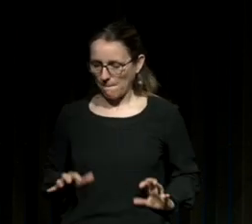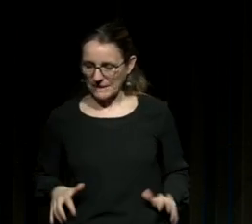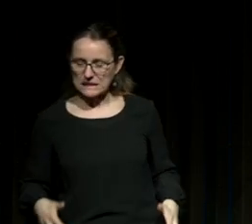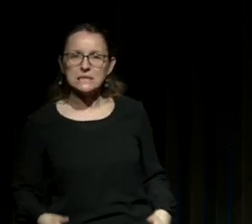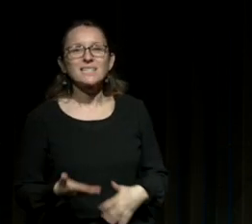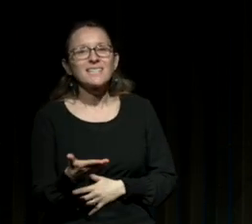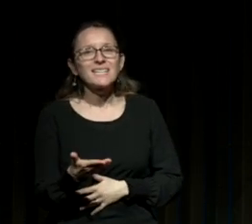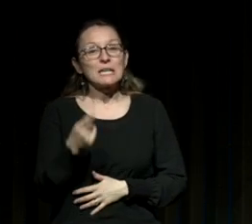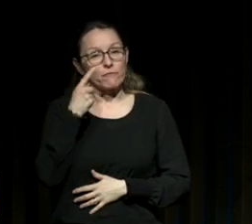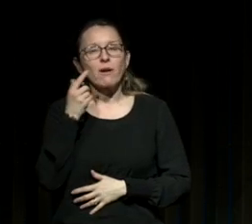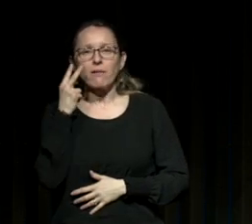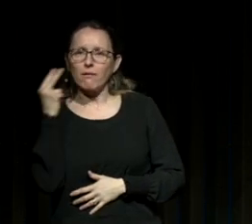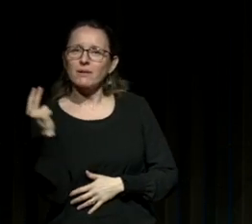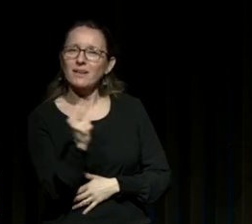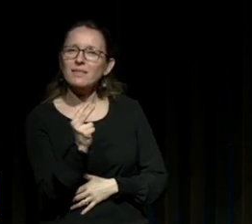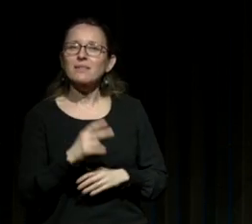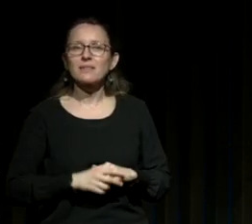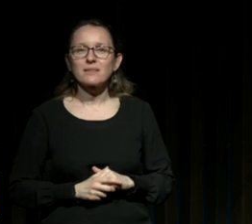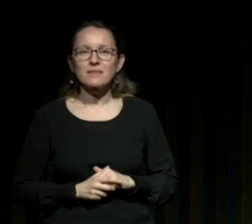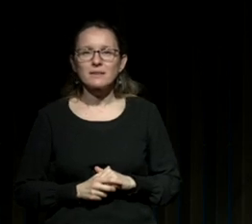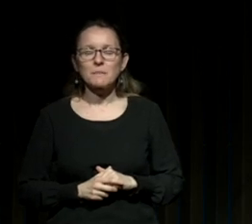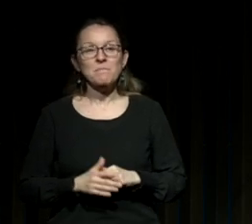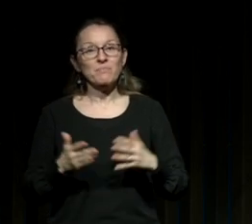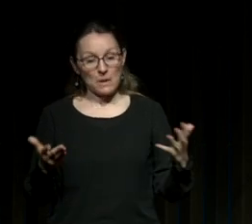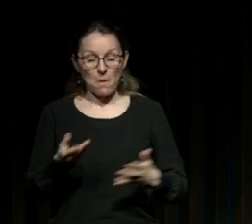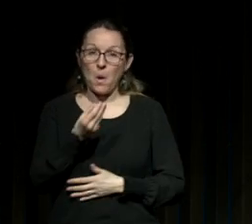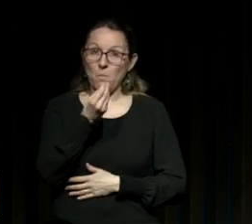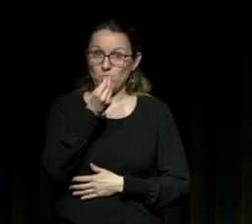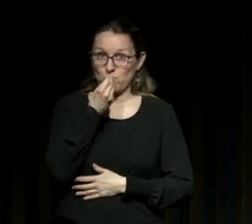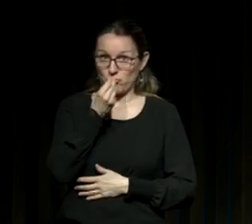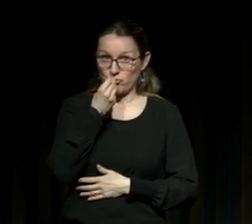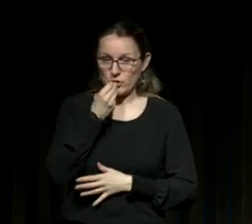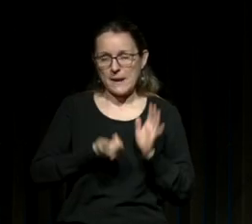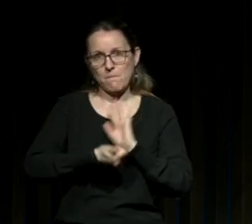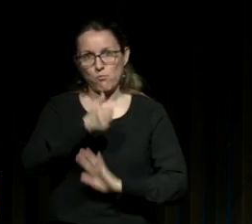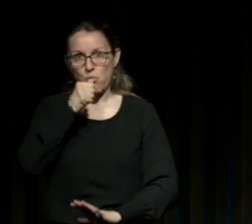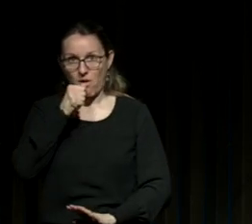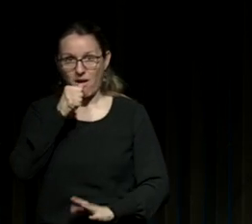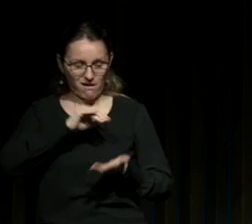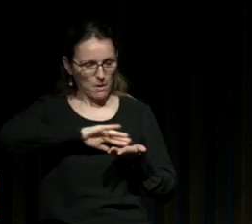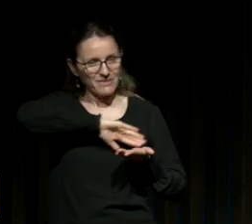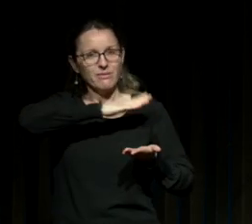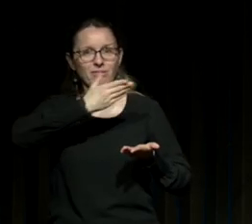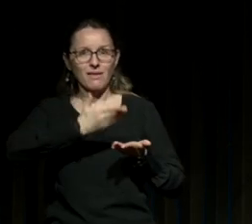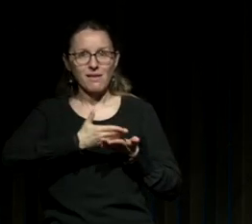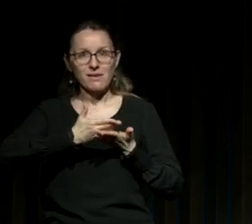la portion de ce qu'on mange et de ce qu'on boit ne cesse d'augmenter voilà par exemple